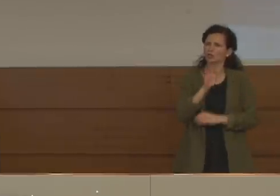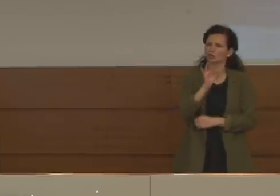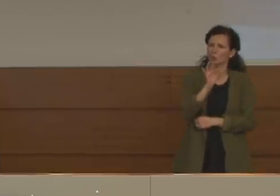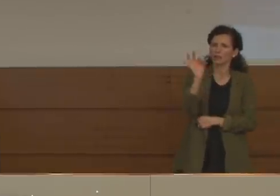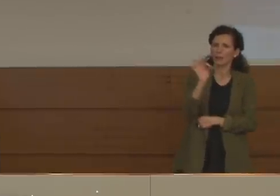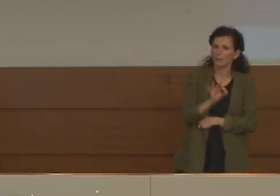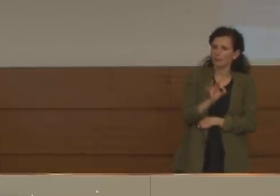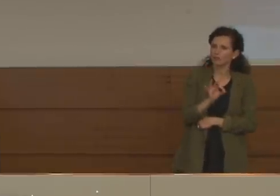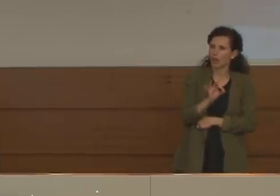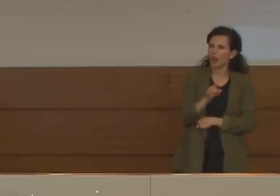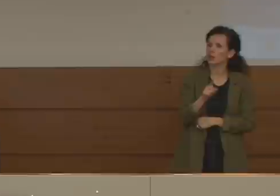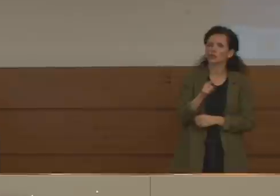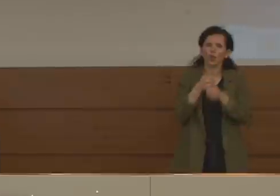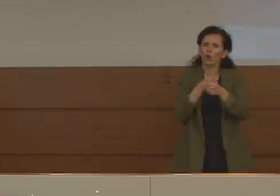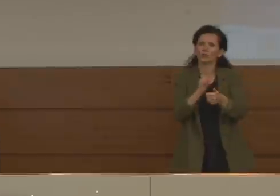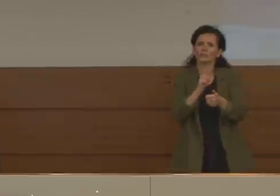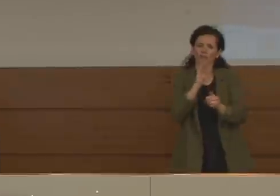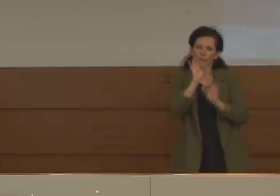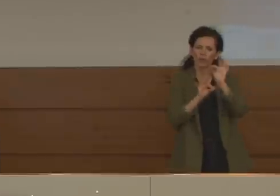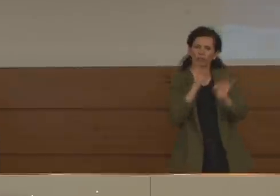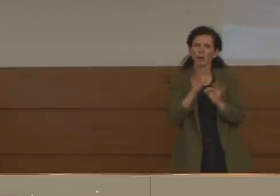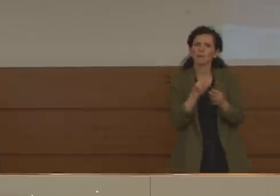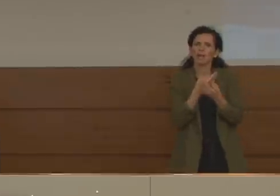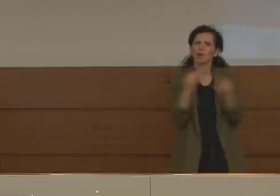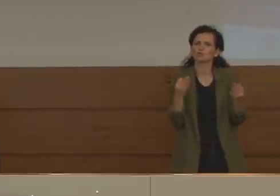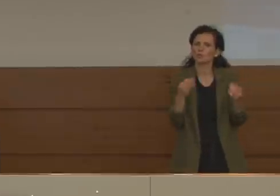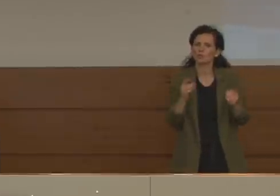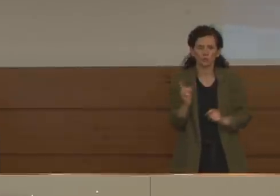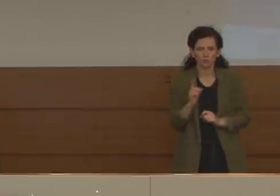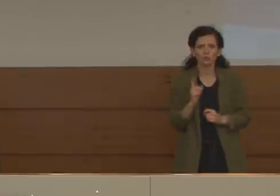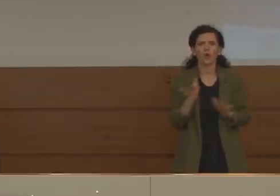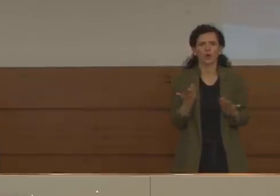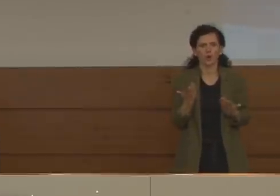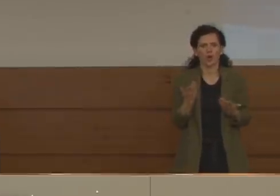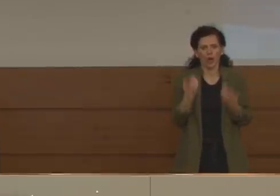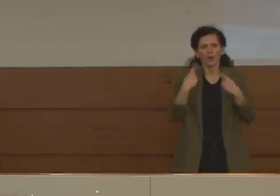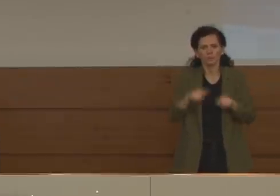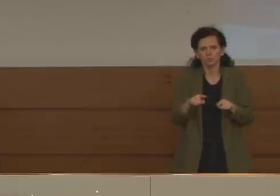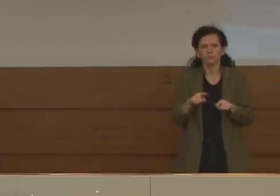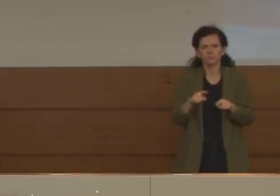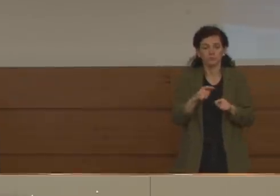alla terapia in modo ottimale? E queste sono le cose che poi fanno la differenza.